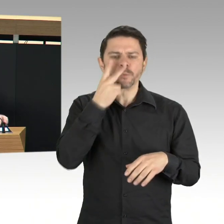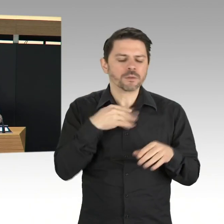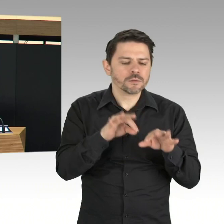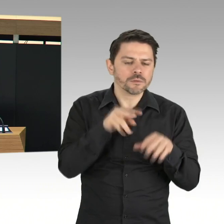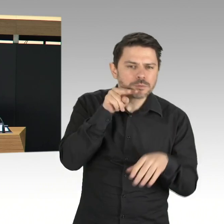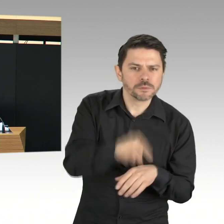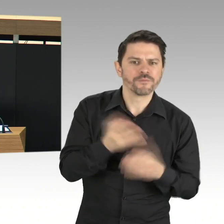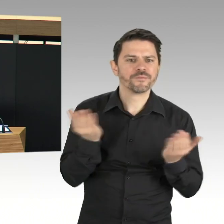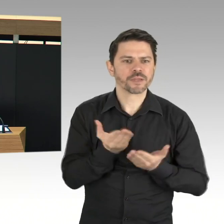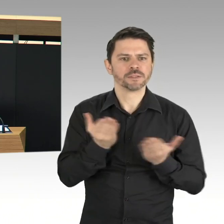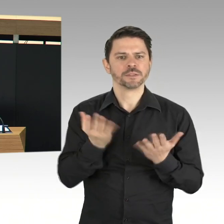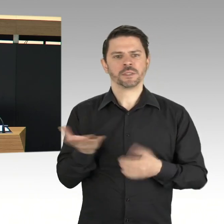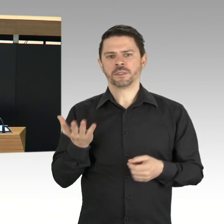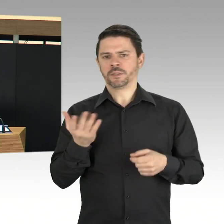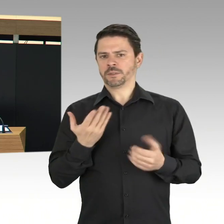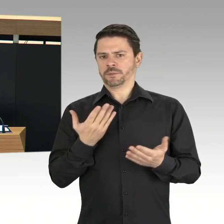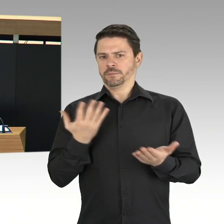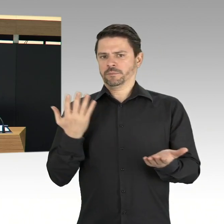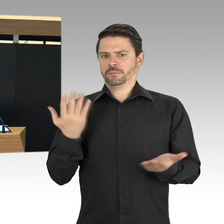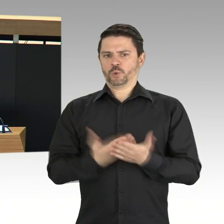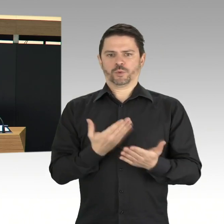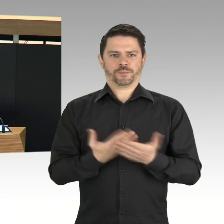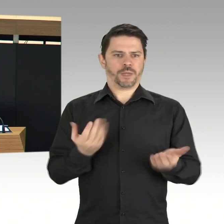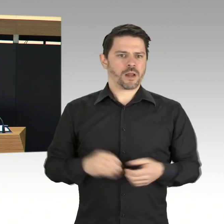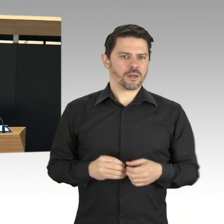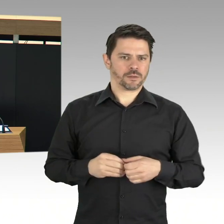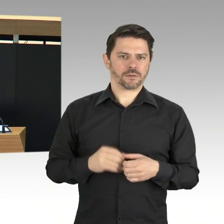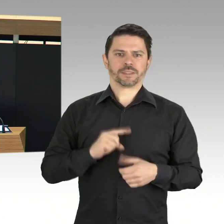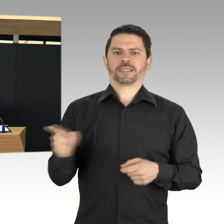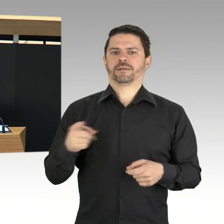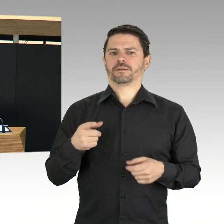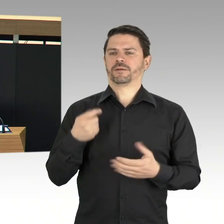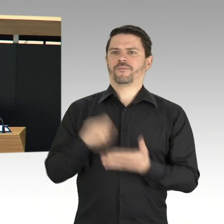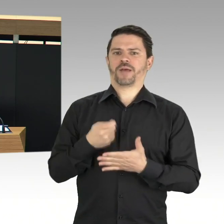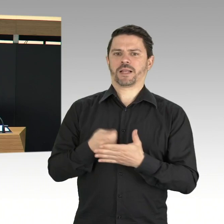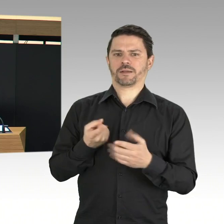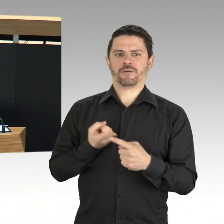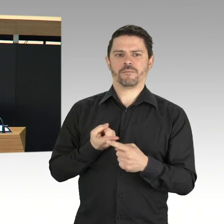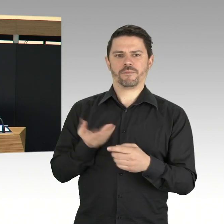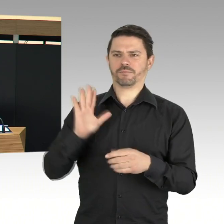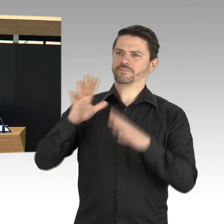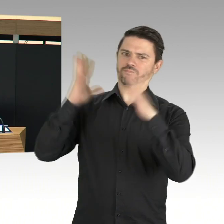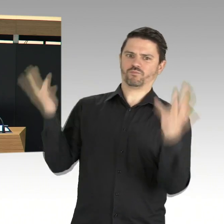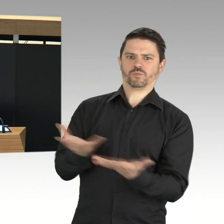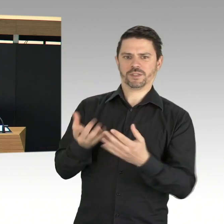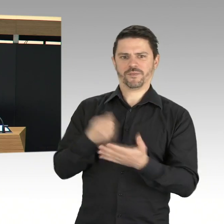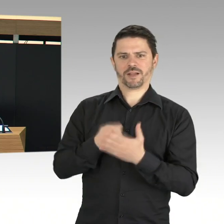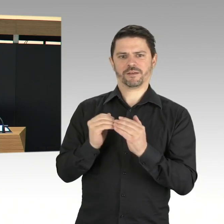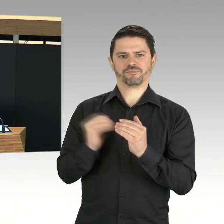Und ich möchte zum Schluss noch einiges klarstellen. Viele private Kleinvermieter und natürlich auch die Wohnungsbaugenossenschaften